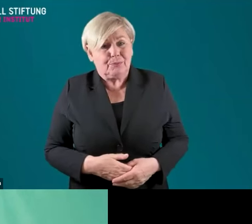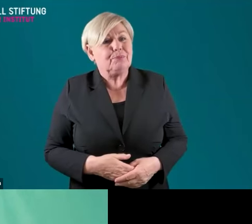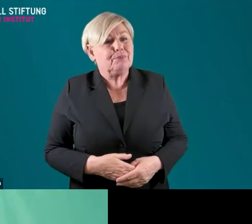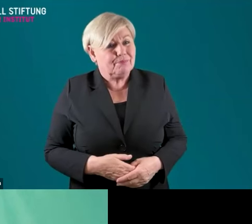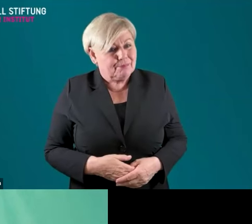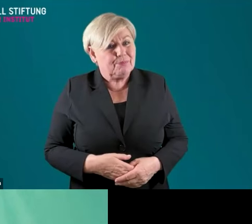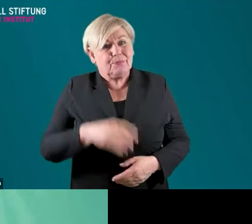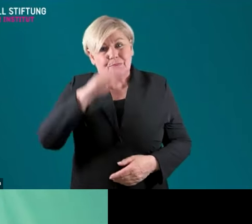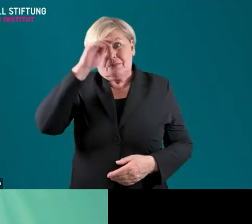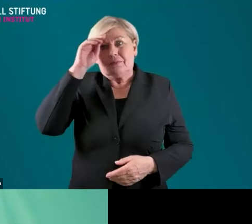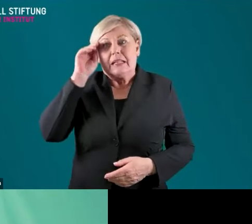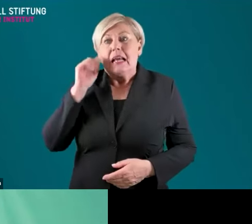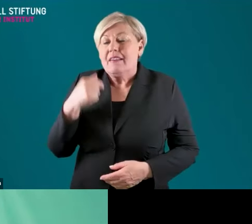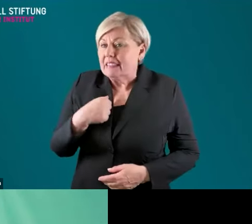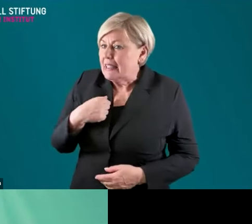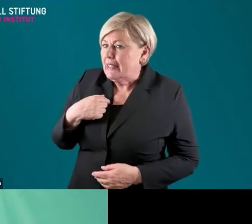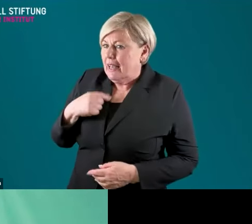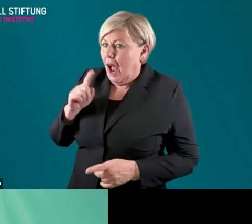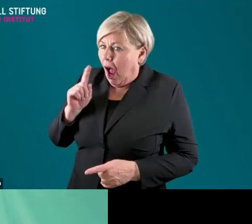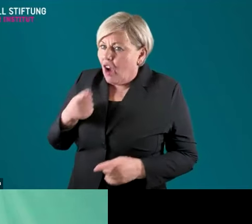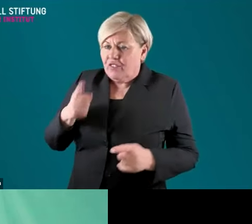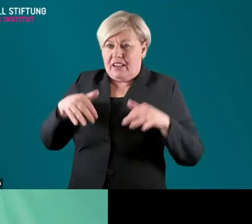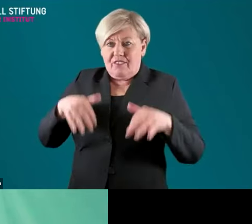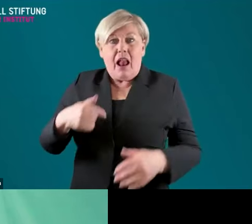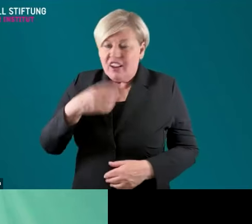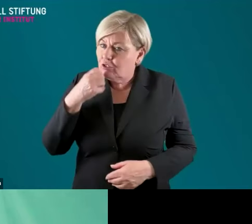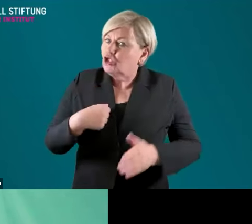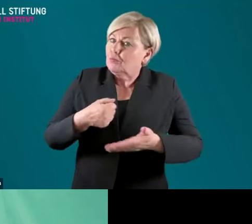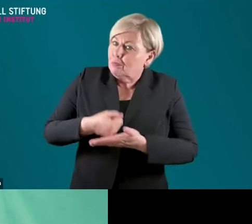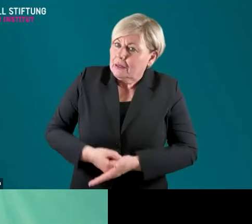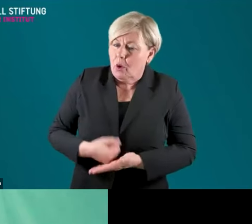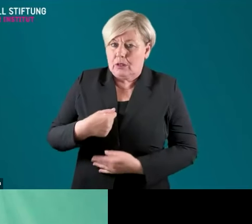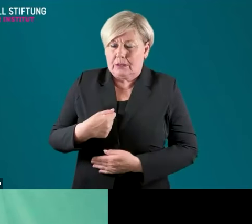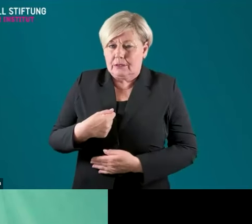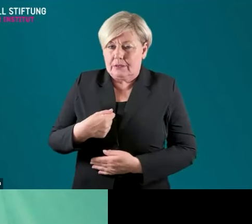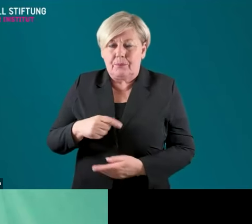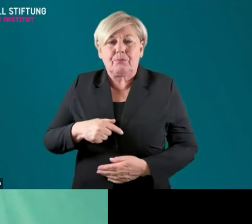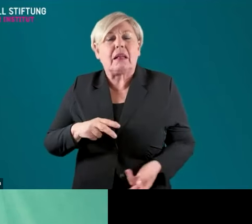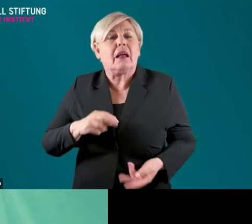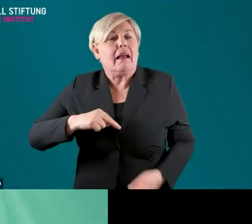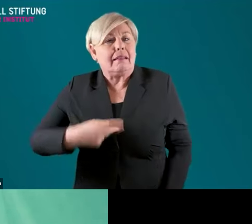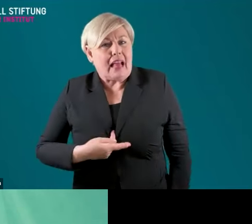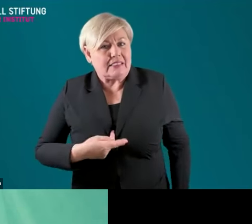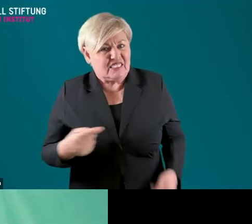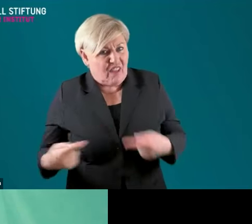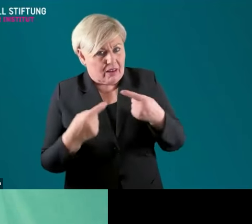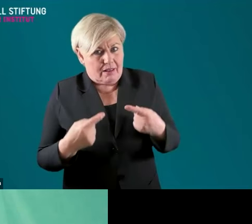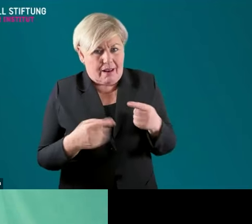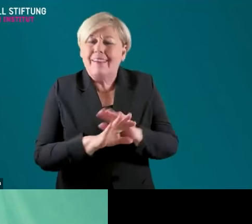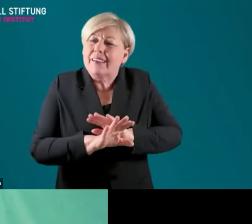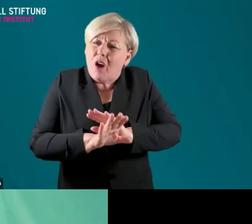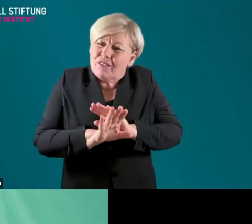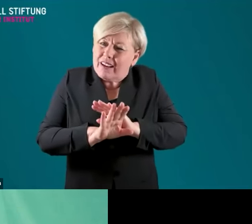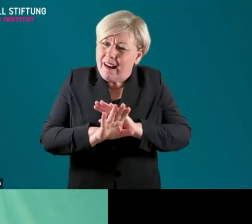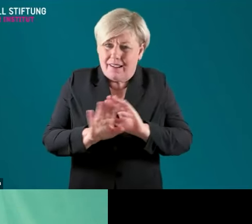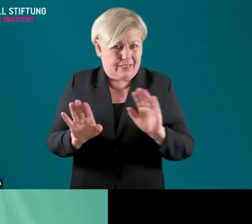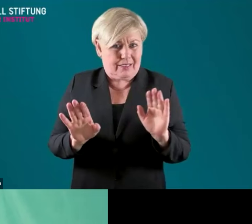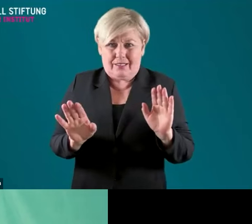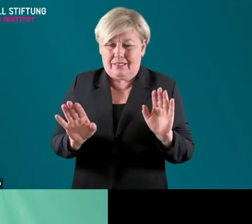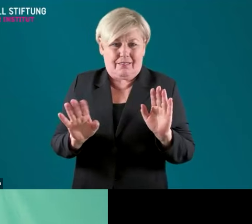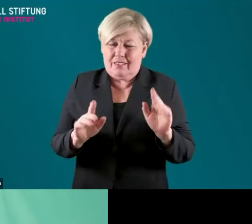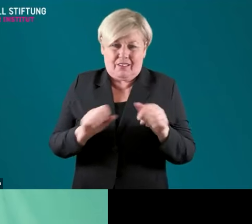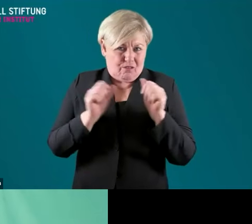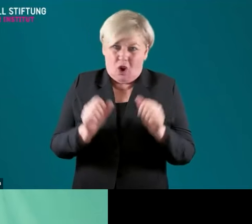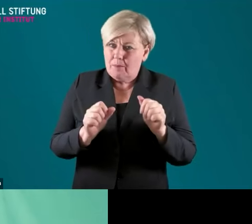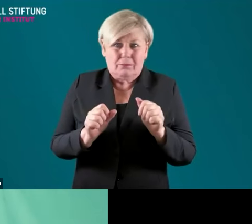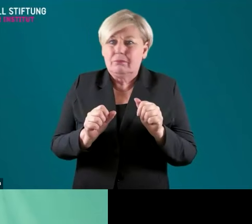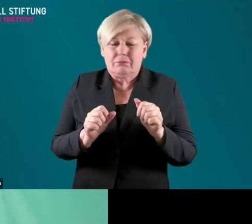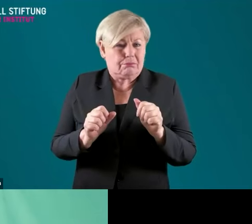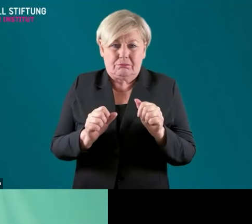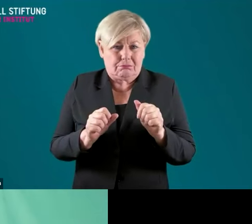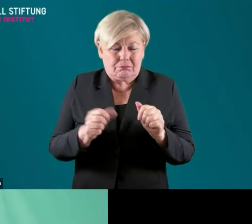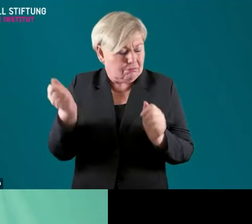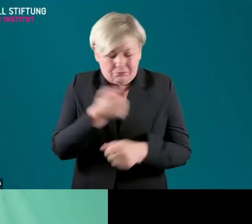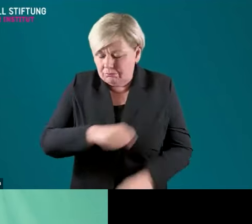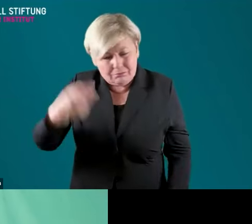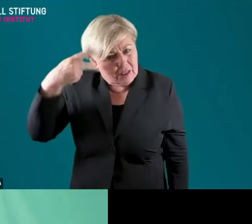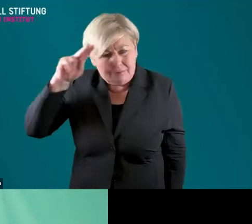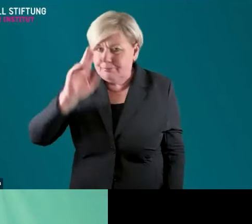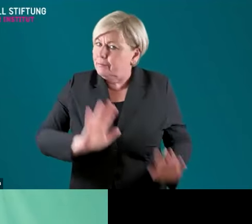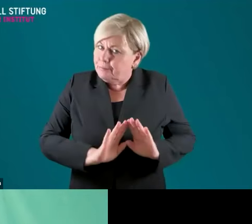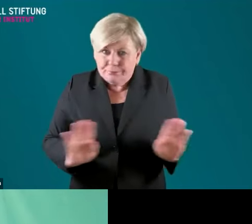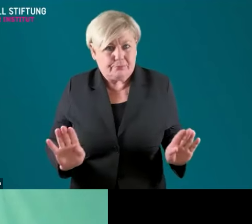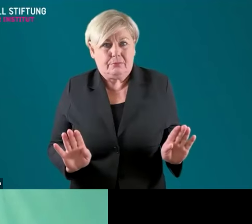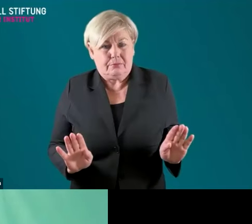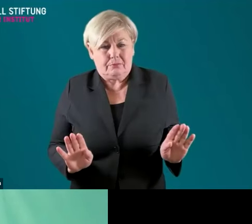Was ich auf jeden Fall betonen möchte, ist: Transfeindlichkeit ist auf keine Art und Weise in irgendeiner Form tolerabel, und das ist abzulehnen,